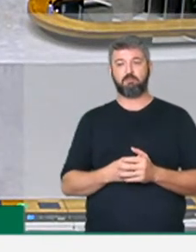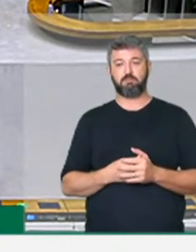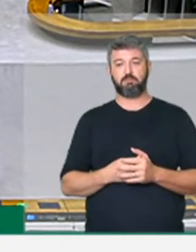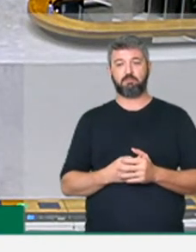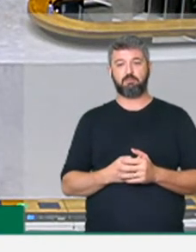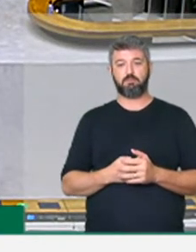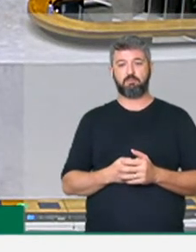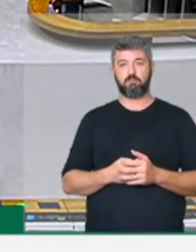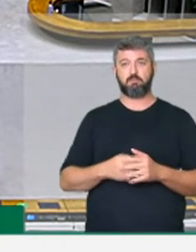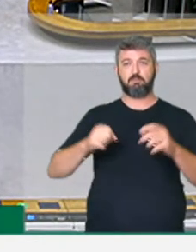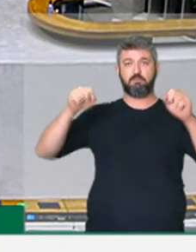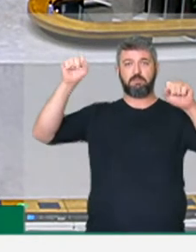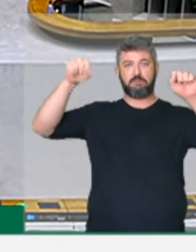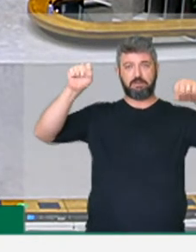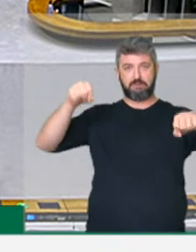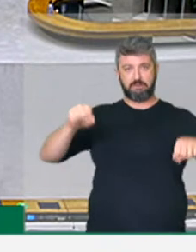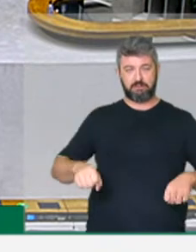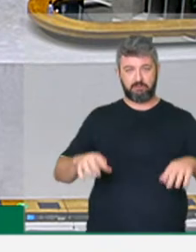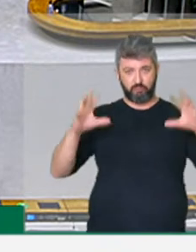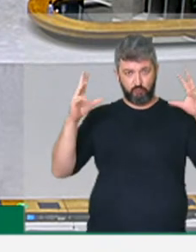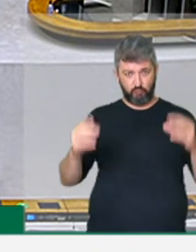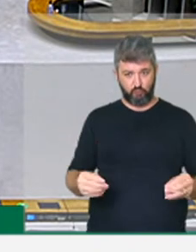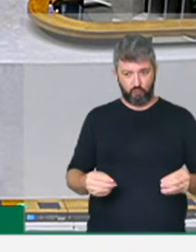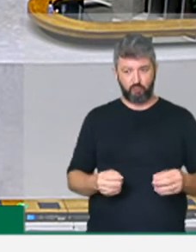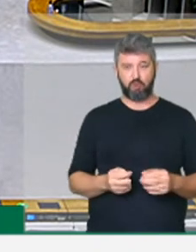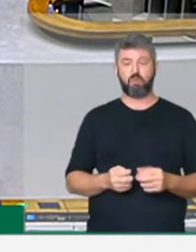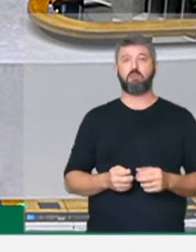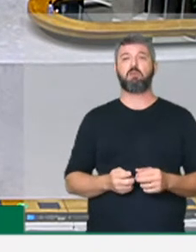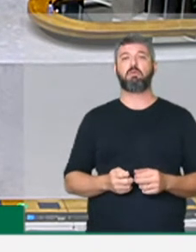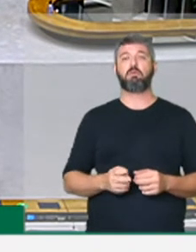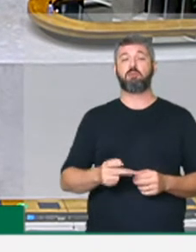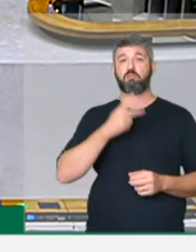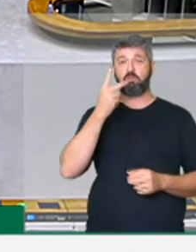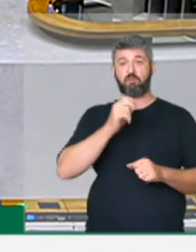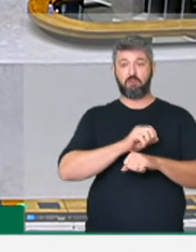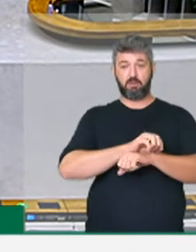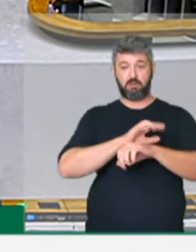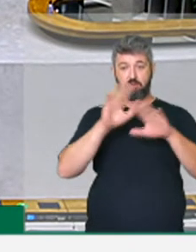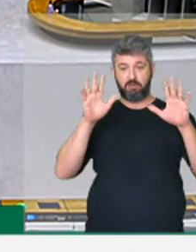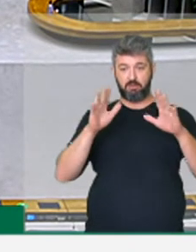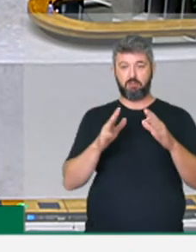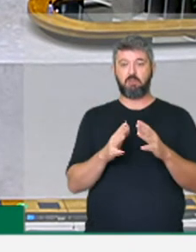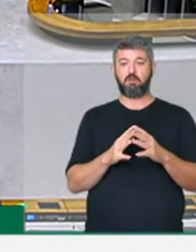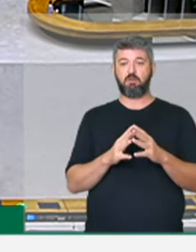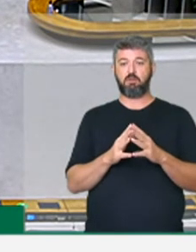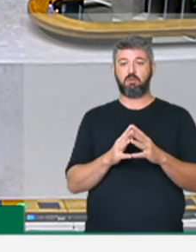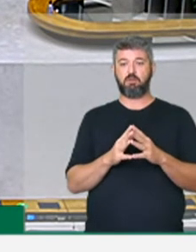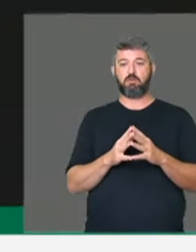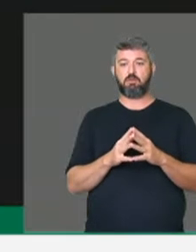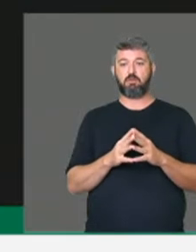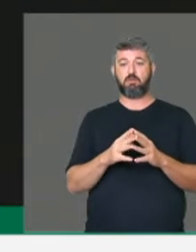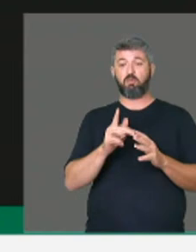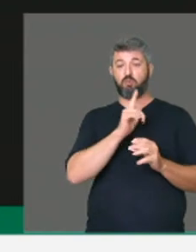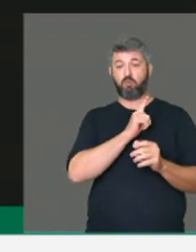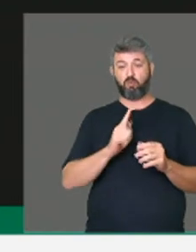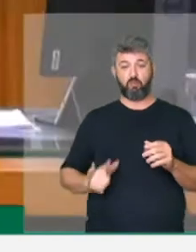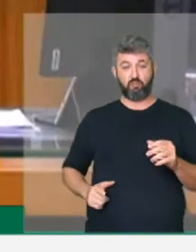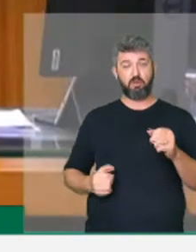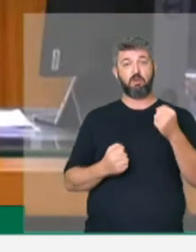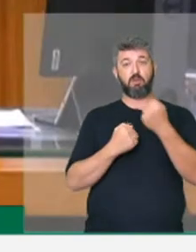[DEPUTADO]: PDT, PRESIDENTE, ME PERMITA. [PRESIDENTE]: CLARO SÓ ESTOU PERGUNTANDO SE TODO MUNDO É SIM, FACILITA DEPOIS EU PERGUNTO A QUEM QUISER.